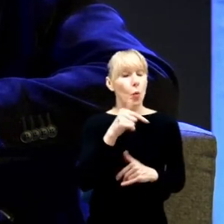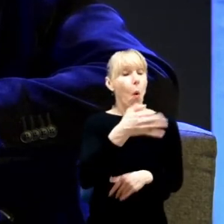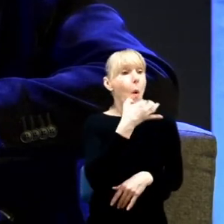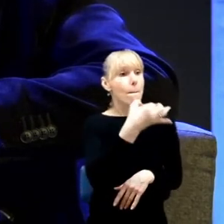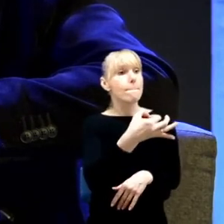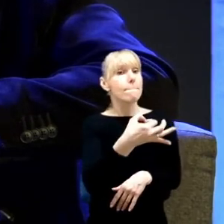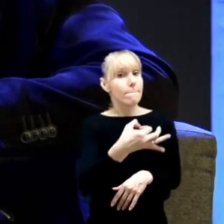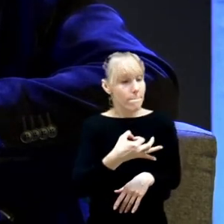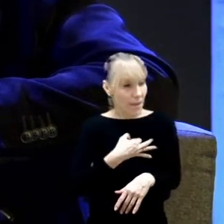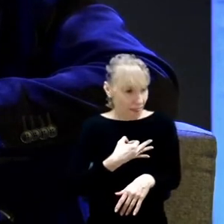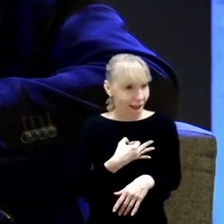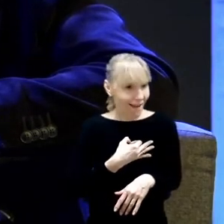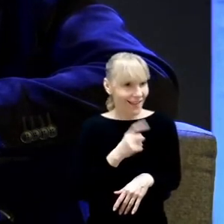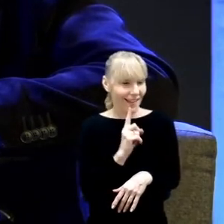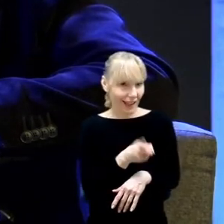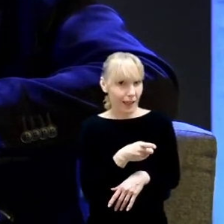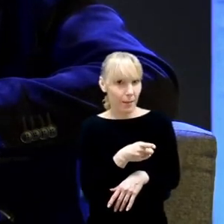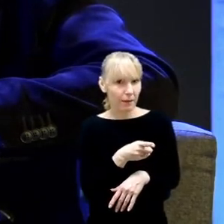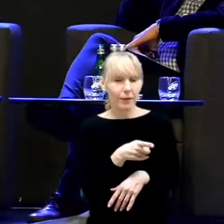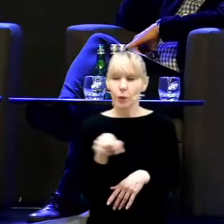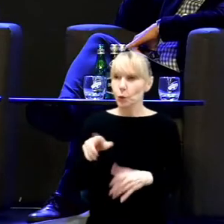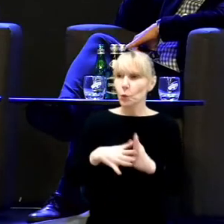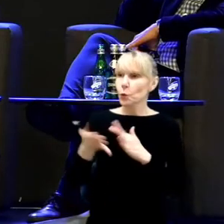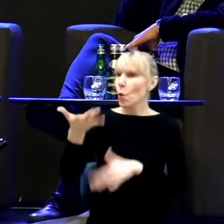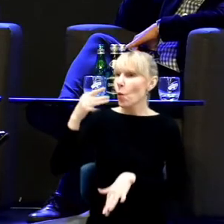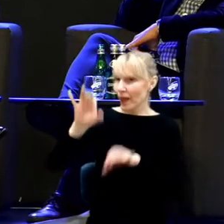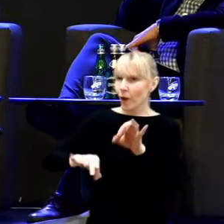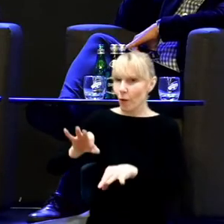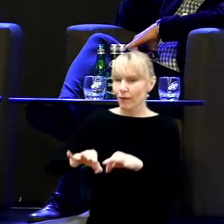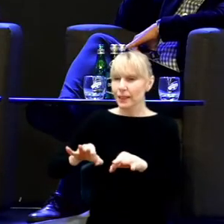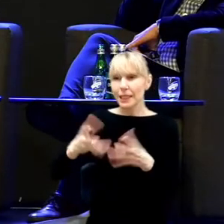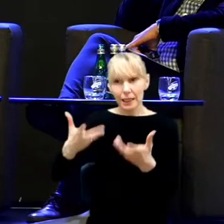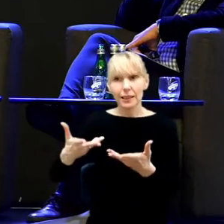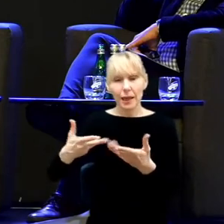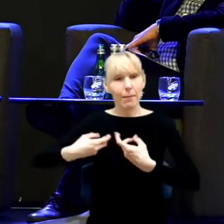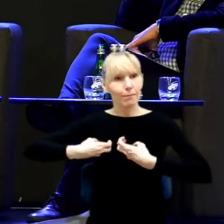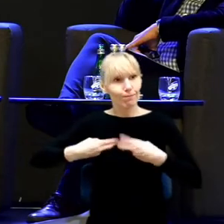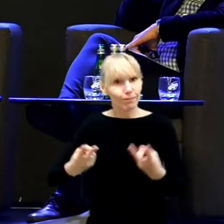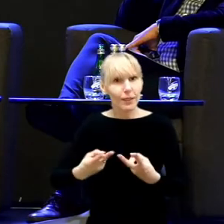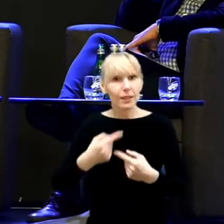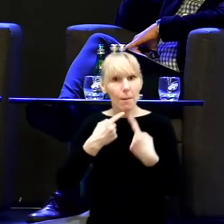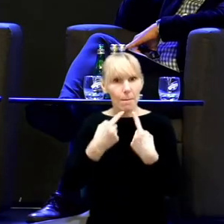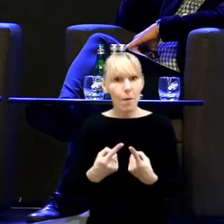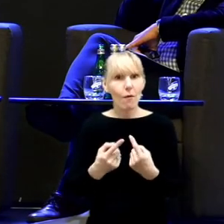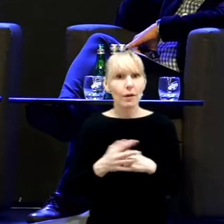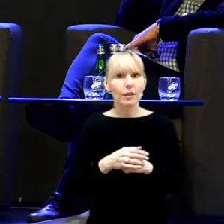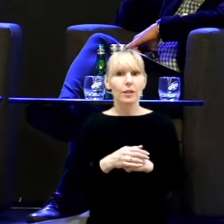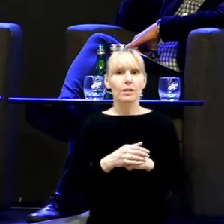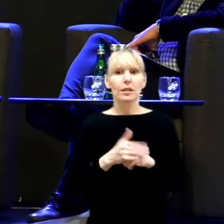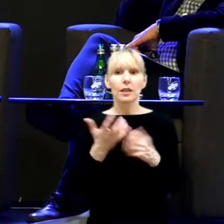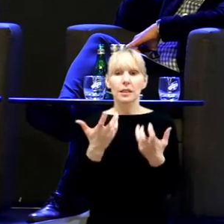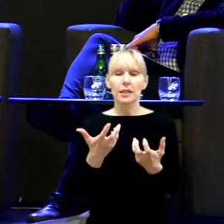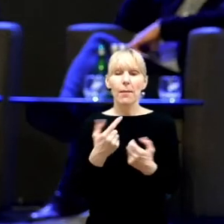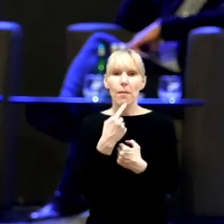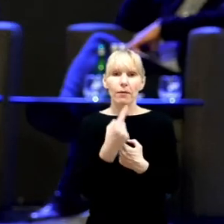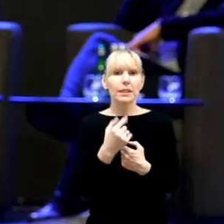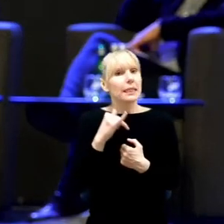Jesteśmy na tej konferencji po to, żeby o tym mówić. Chcemy też mówić jak, bo to też jest ważne, że sama realizacja to nie oznacza tylko tego,